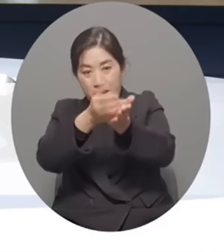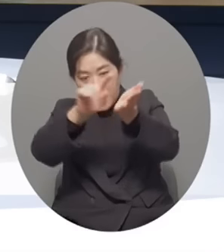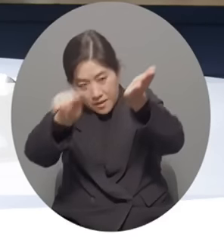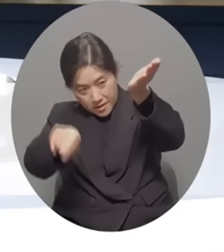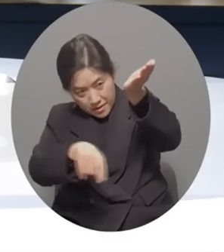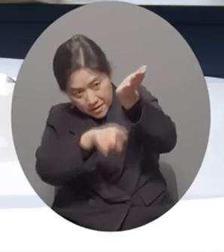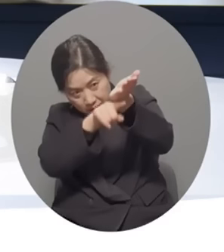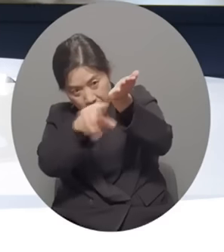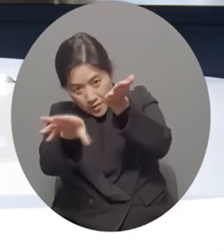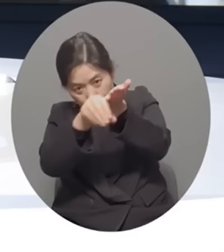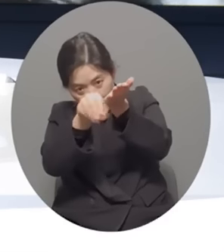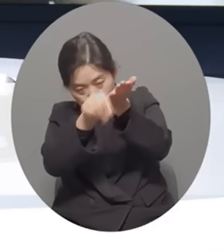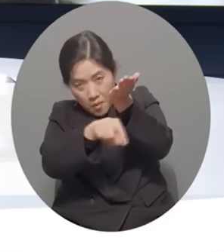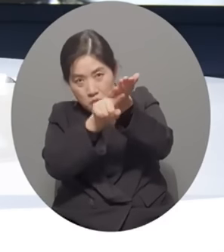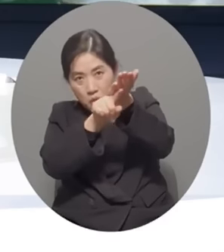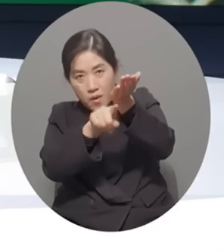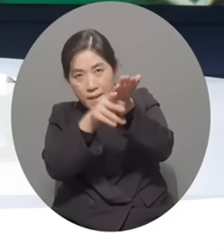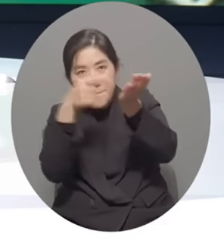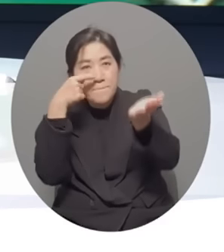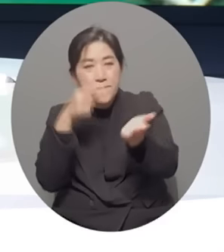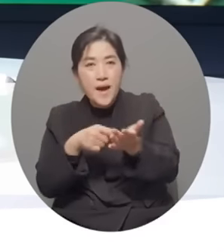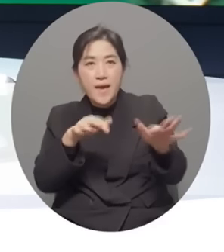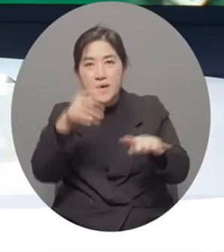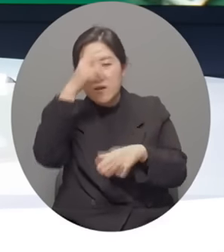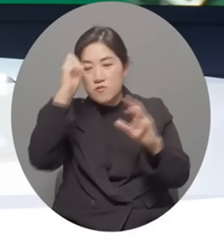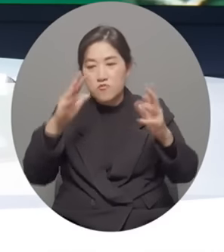발견된 위치가 수면 아래에 잠겨 있는 배하부, 해수 흡입구 안이었습니다.